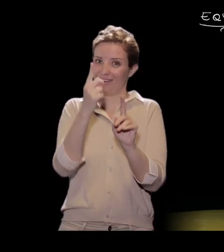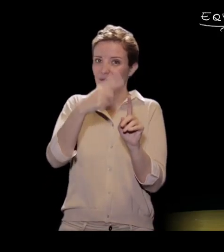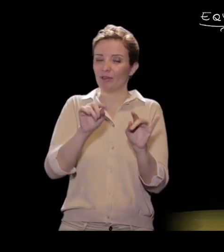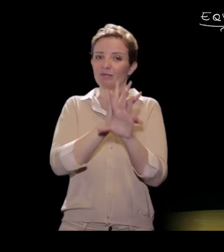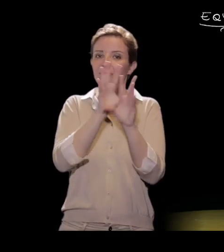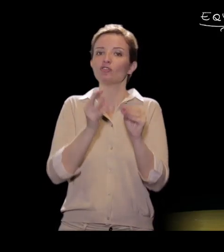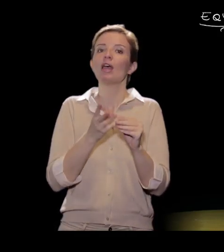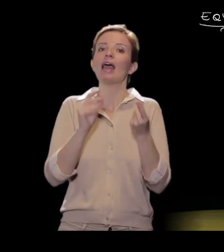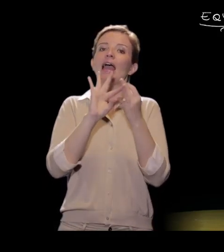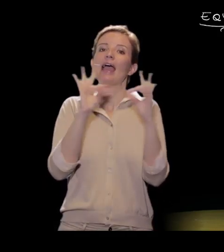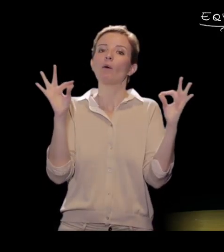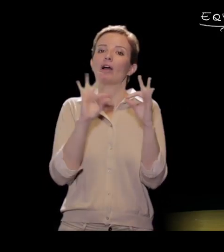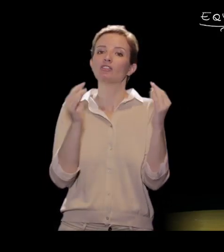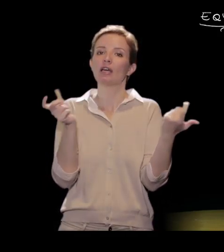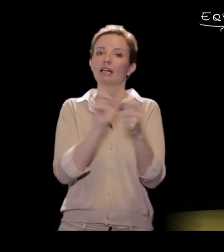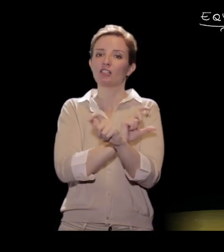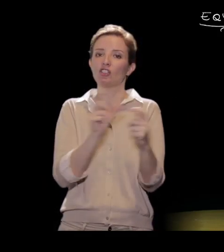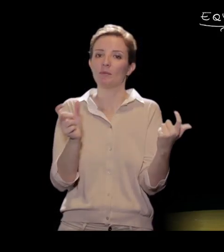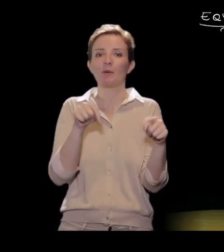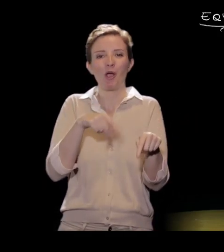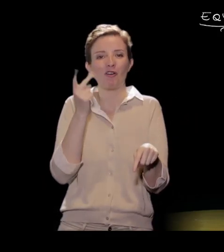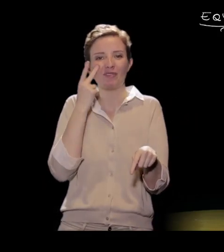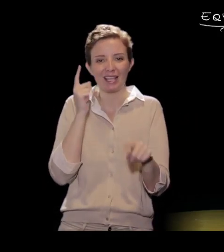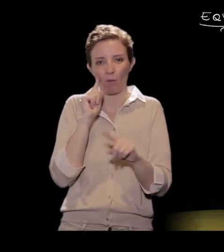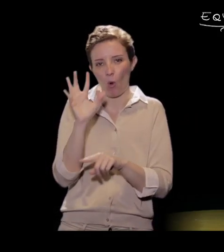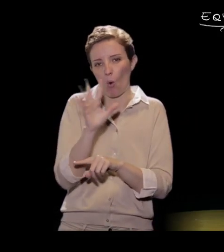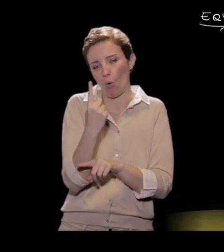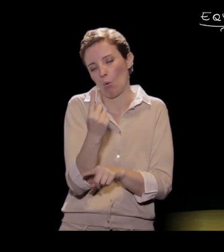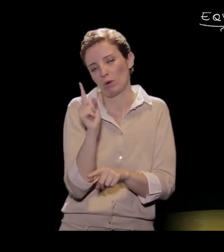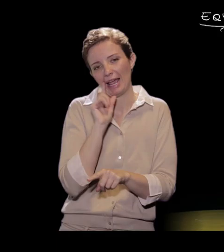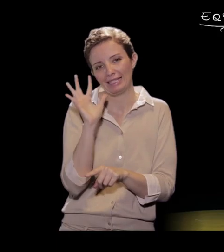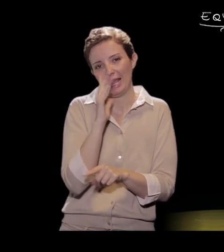ci limiteremo a vedere un esempio delle equazioni reciproche di terzo grado.